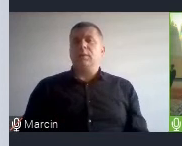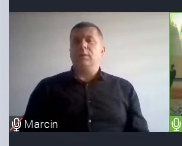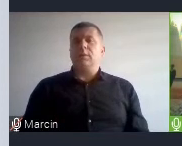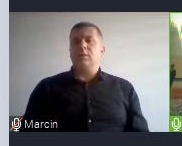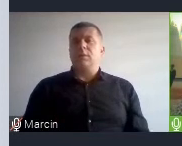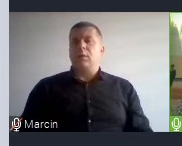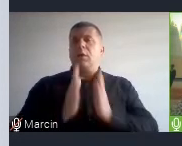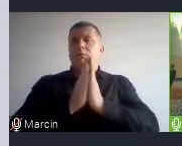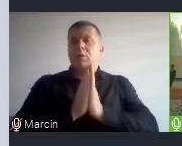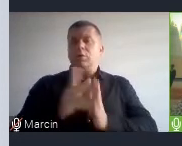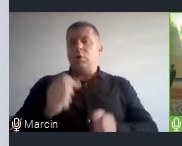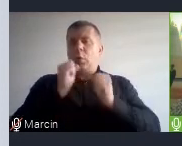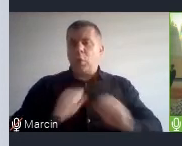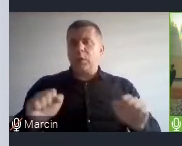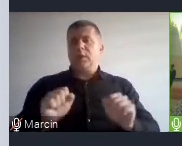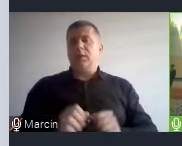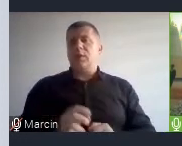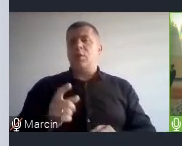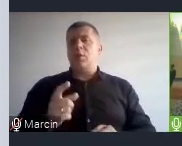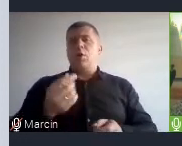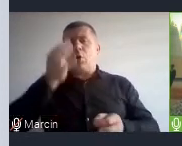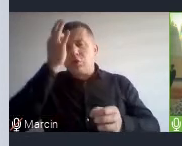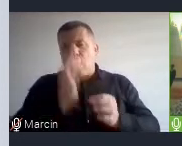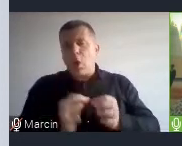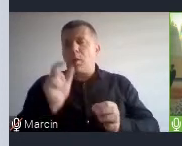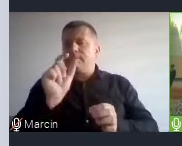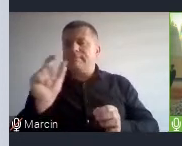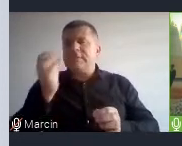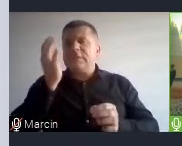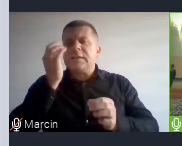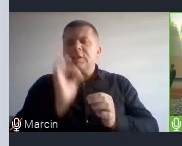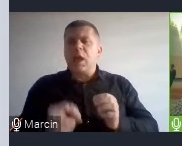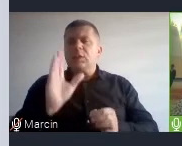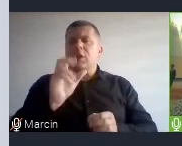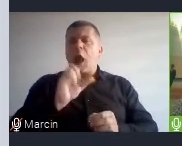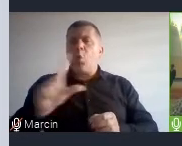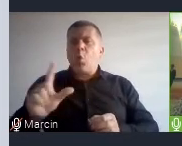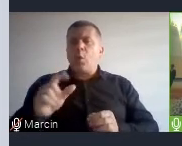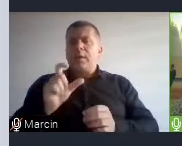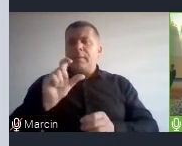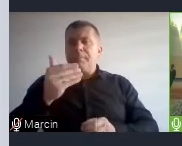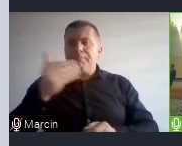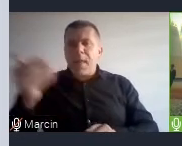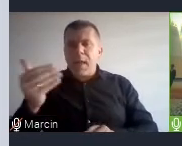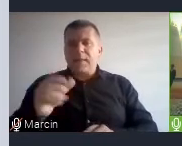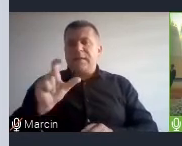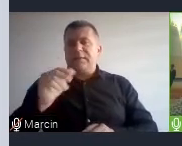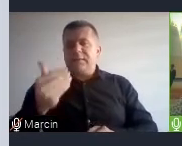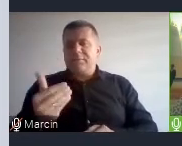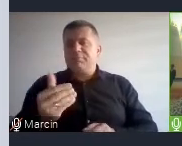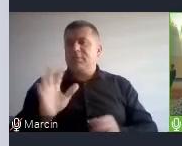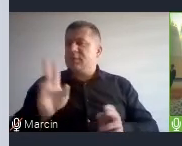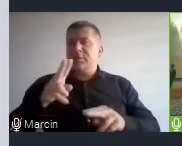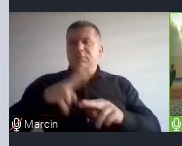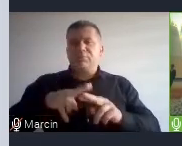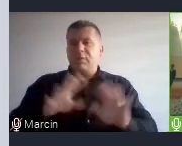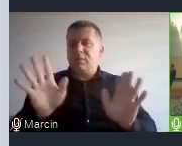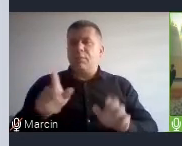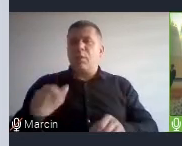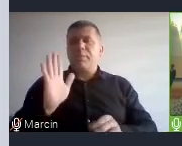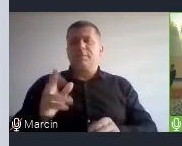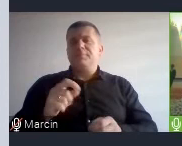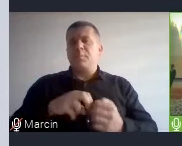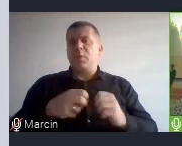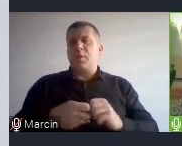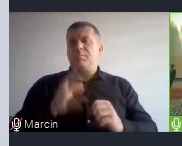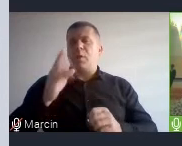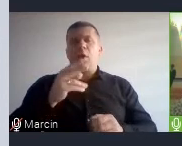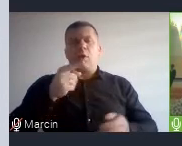Proszę unikać konkretnych parametrów w metrach, centymetrach, w sprzęcie – bo to będzie wskazywać konkretny model.